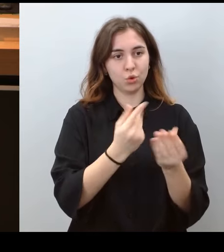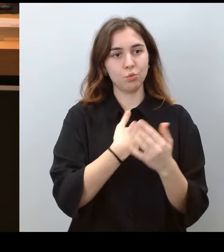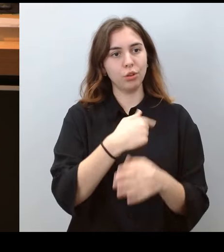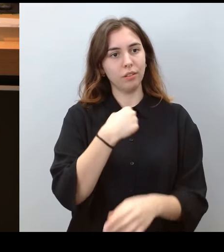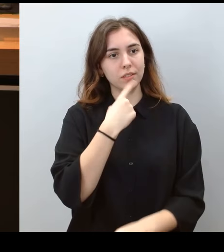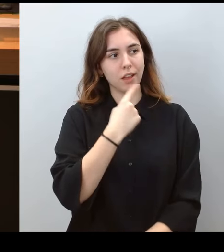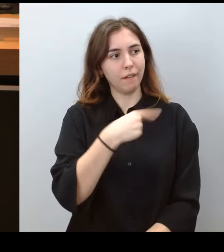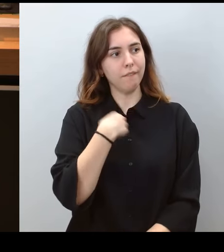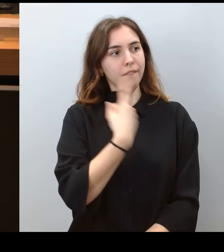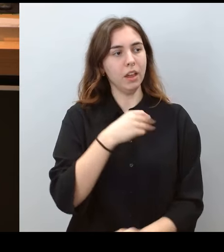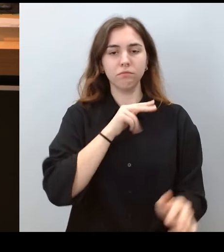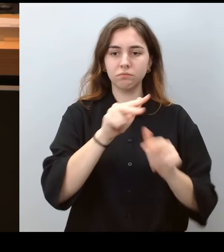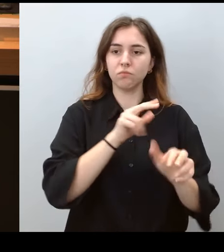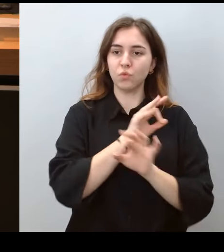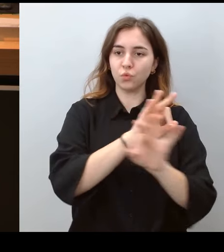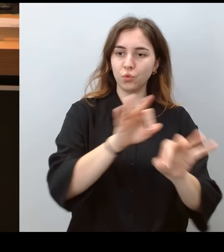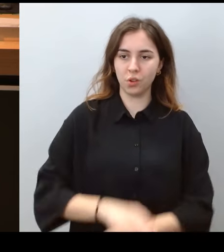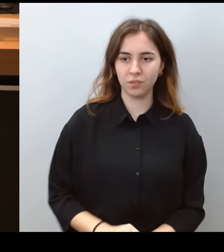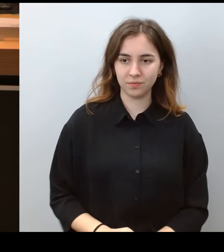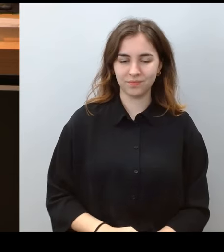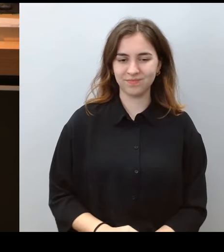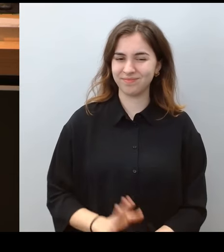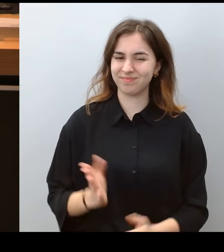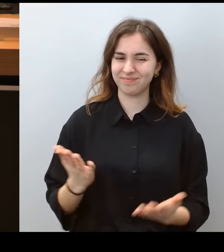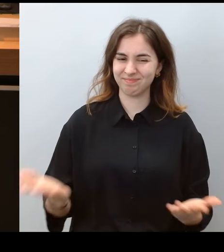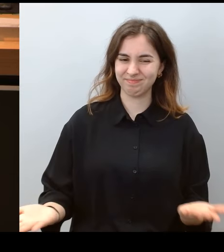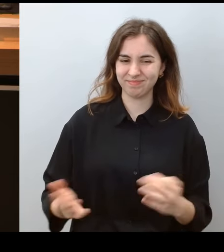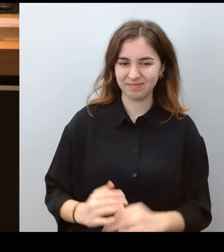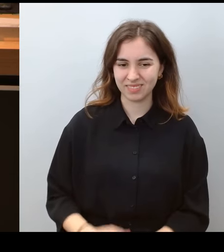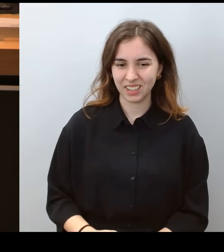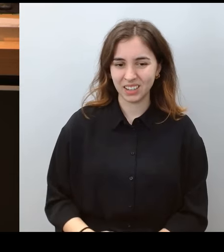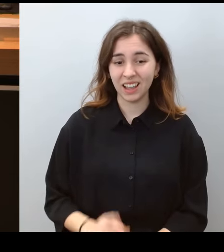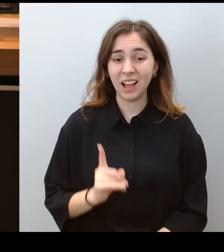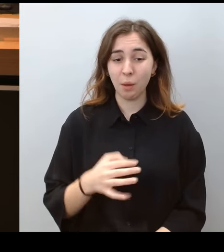Der Fehler, ein zu komplexes Verwaltungsverfahren und eine zu